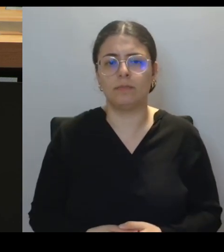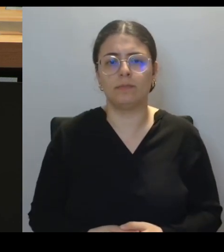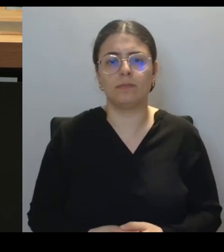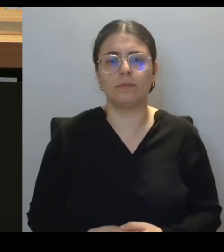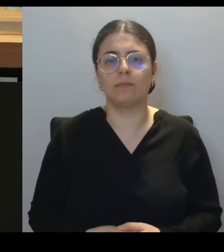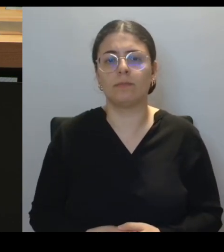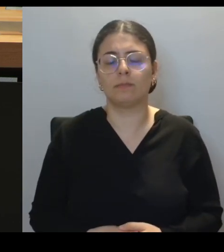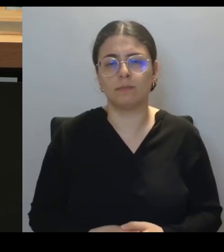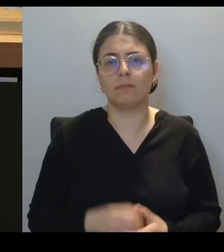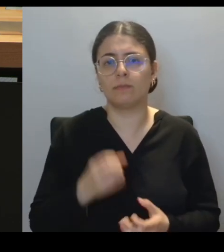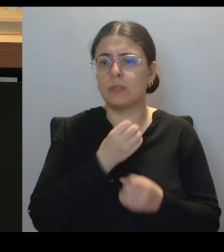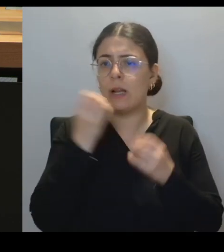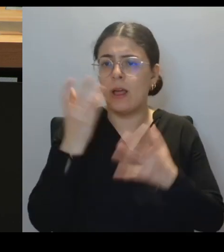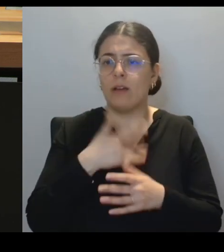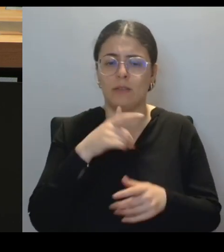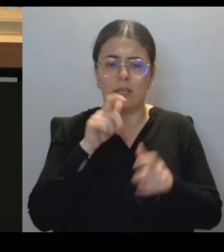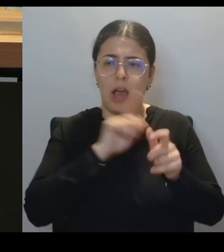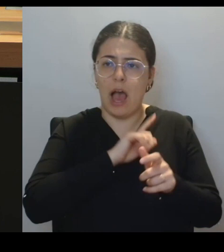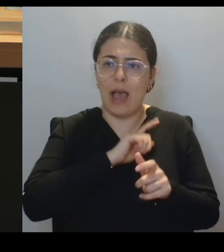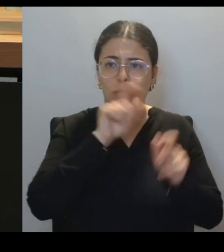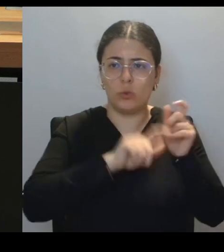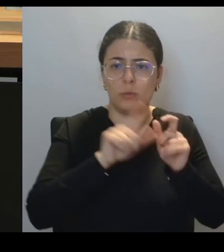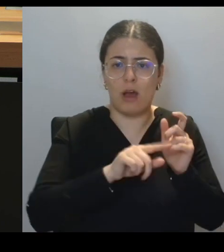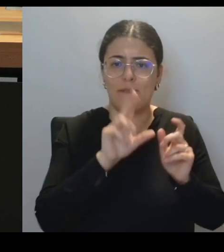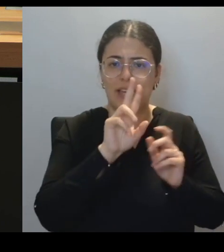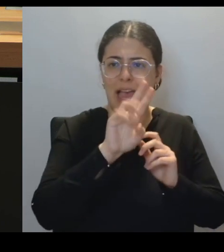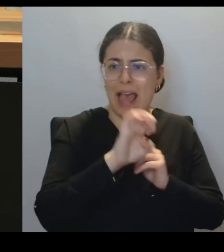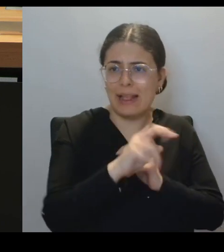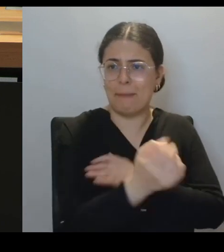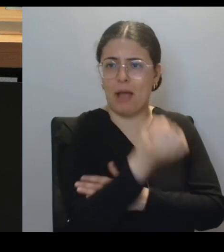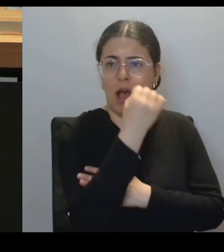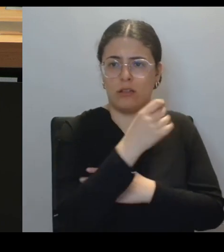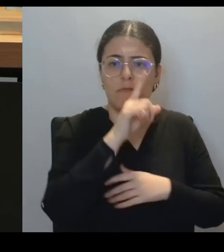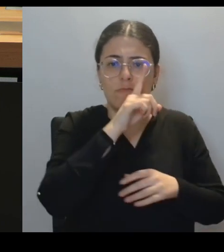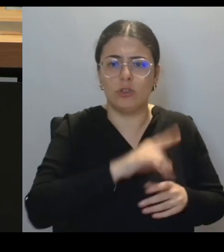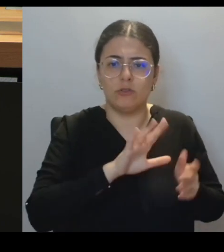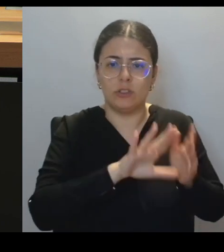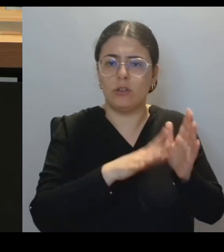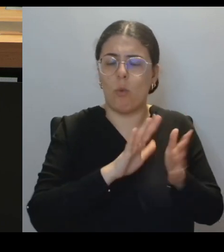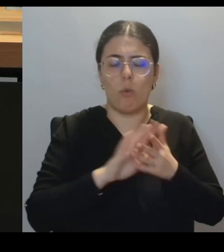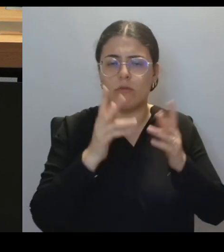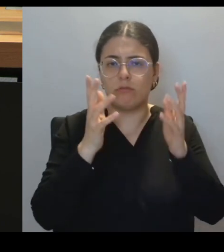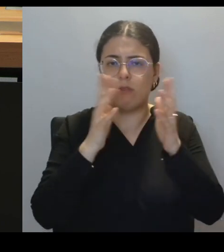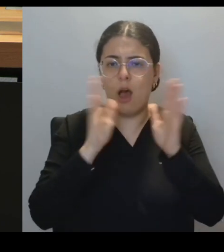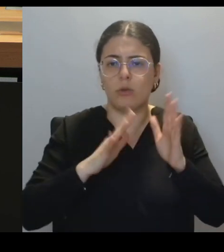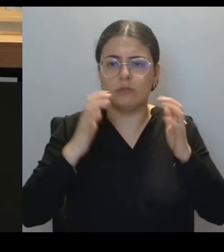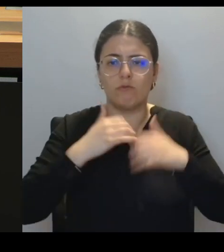Häuser verfallen lassen und wollen hier ein Biotop des Verfalls hüten. Dieses Haus ist komplett heruntergekommen.